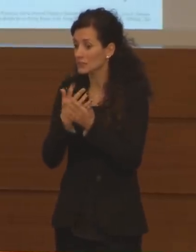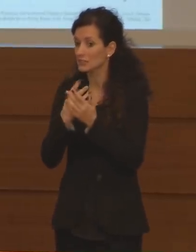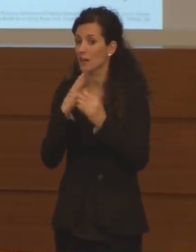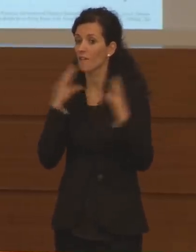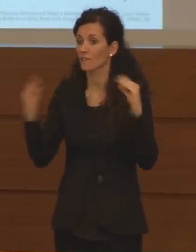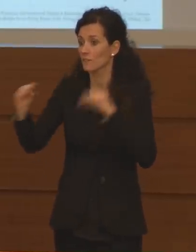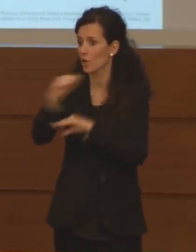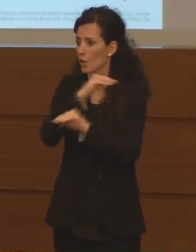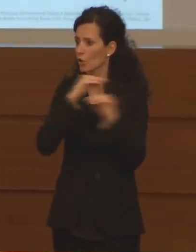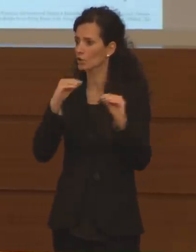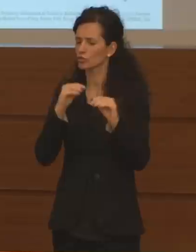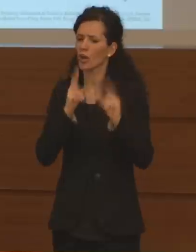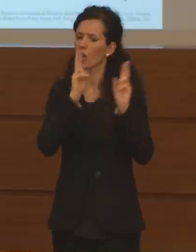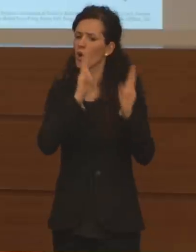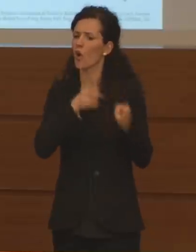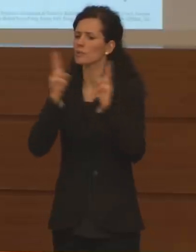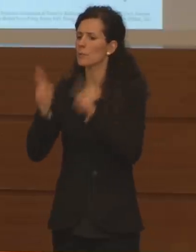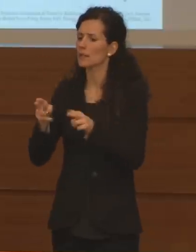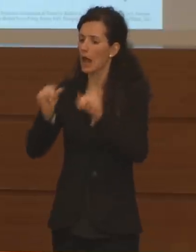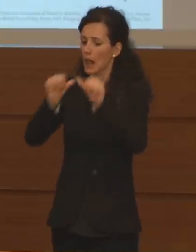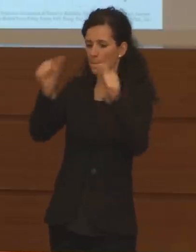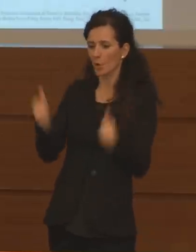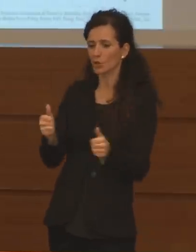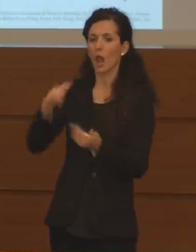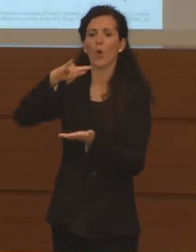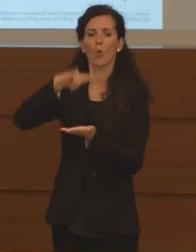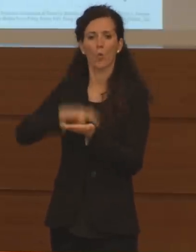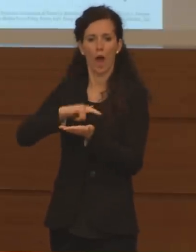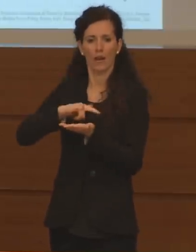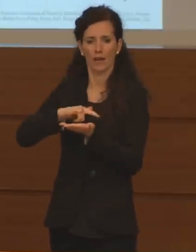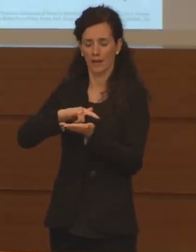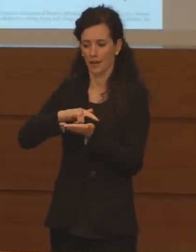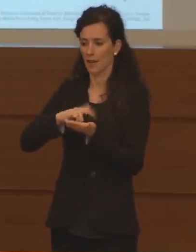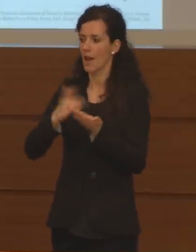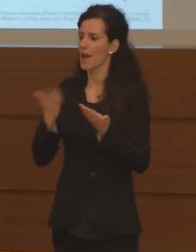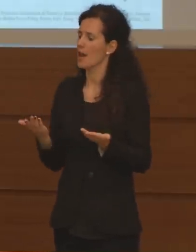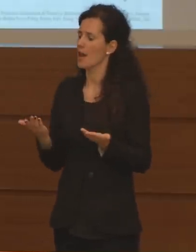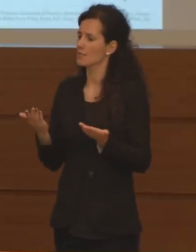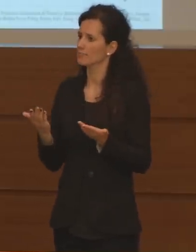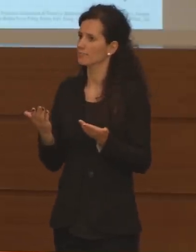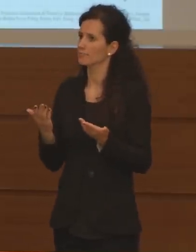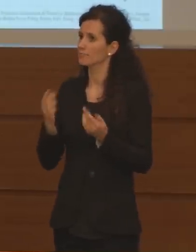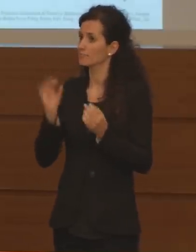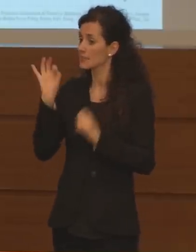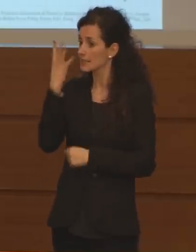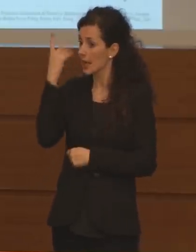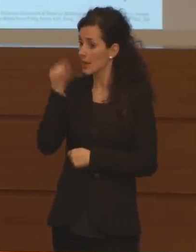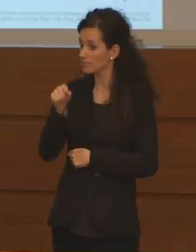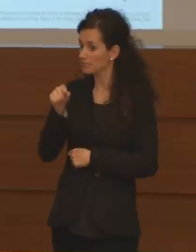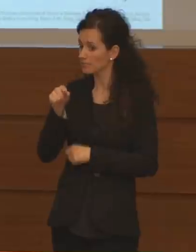ospedali modello Wuhan e questo se fosse vero evidenzierebbe una